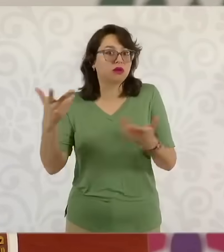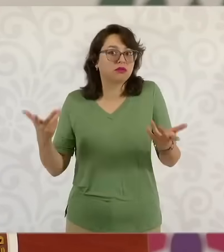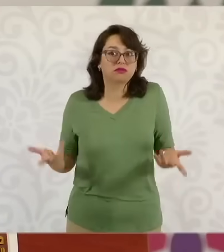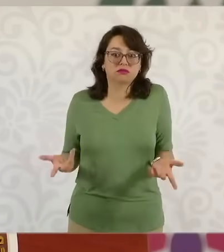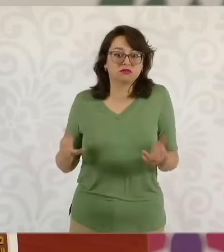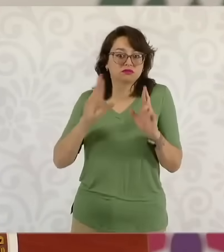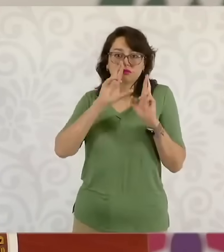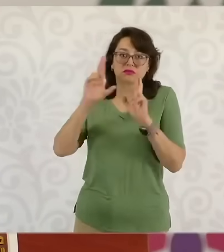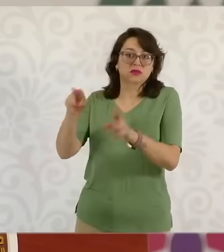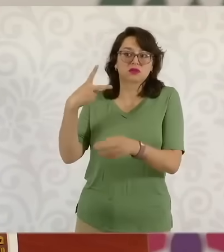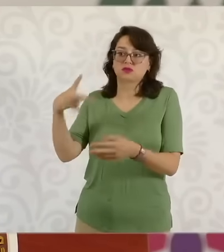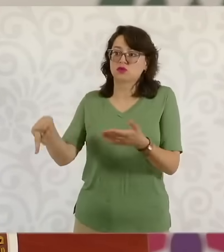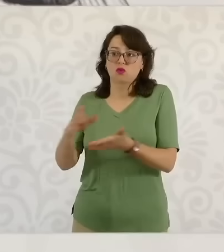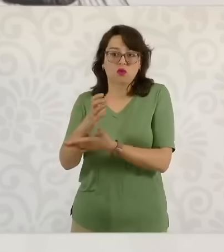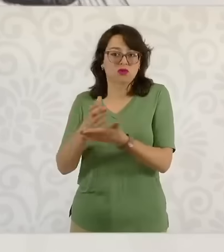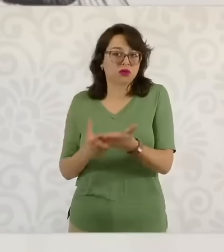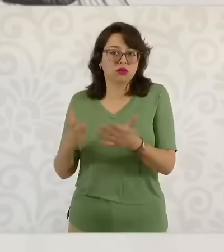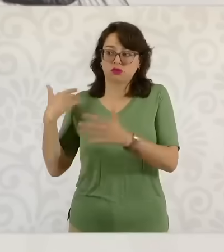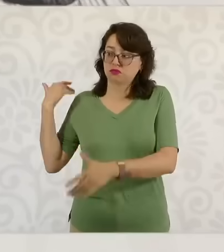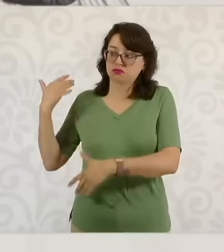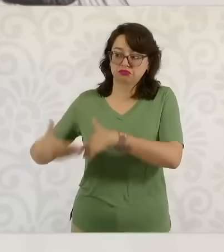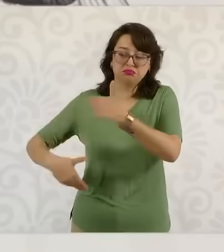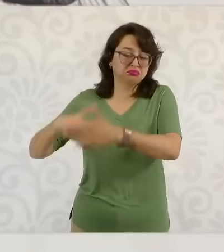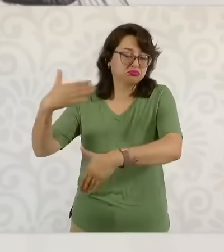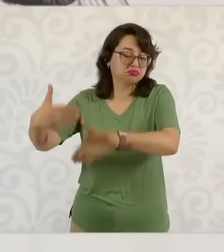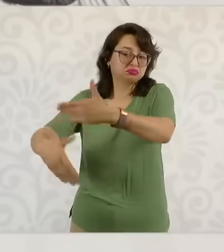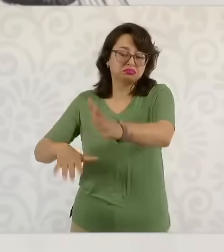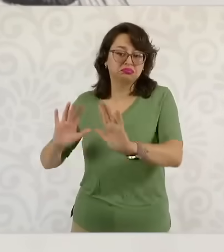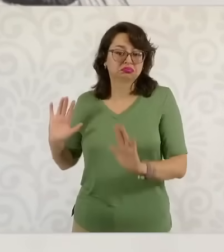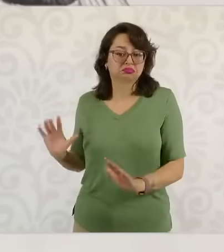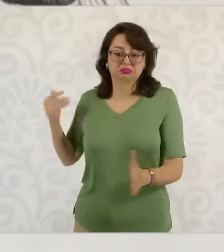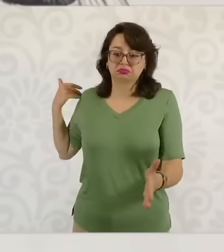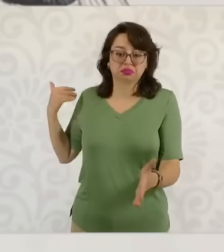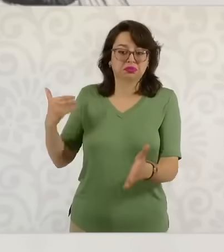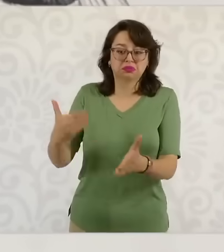que respetar los contratos colectivos y se trabaja siempre con los trabajadores sindicalizados ahí ya